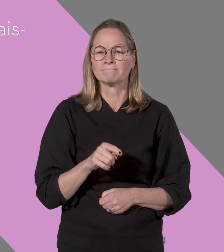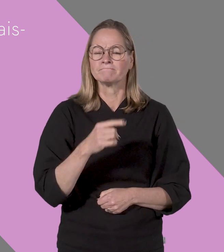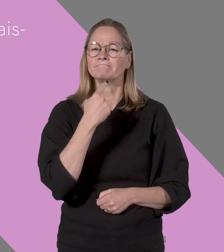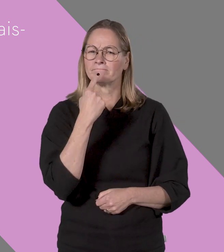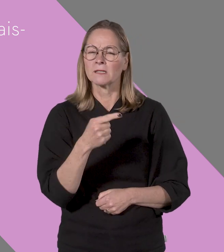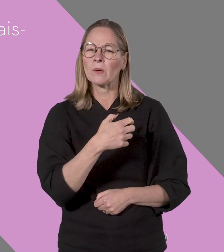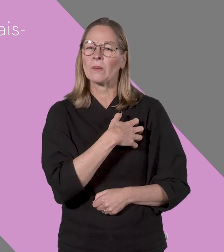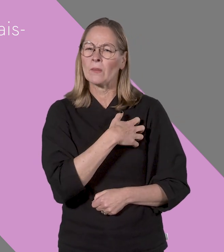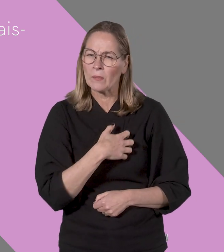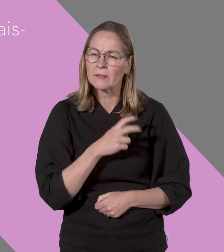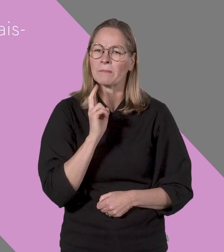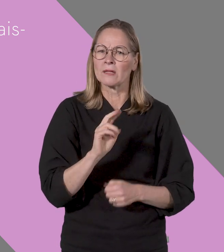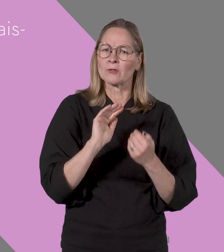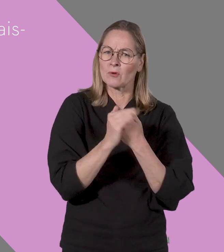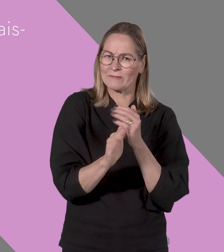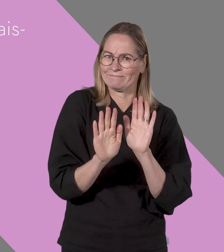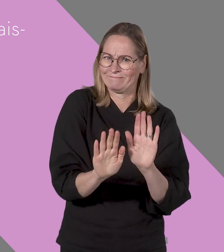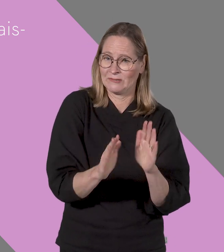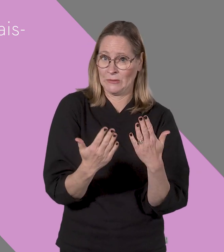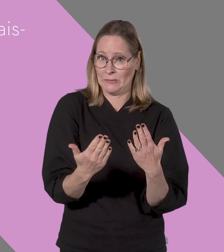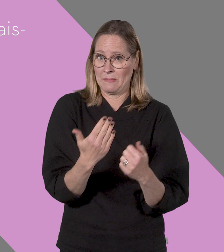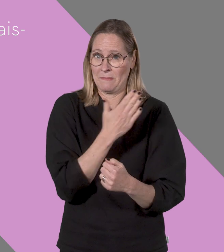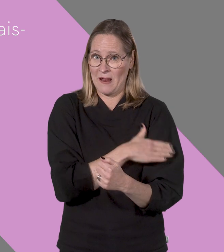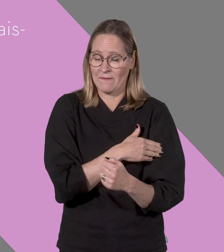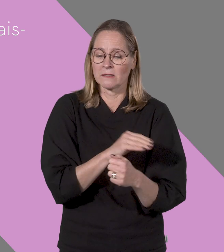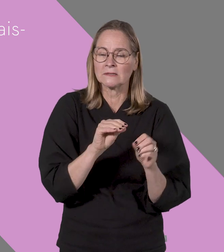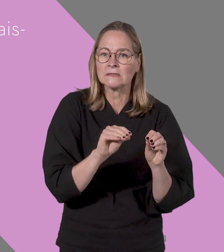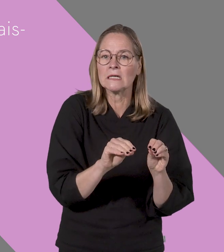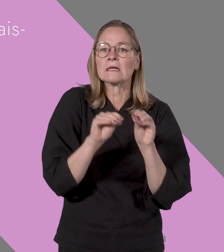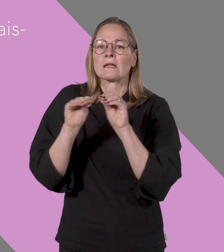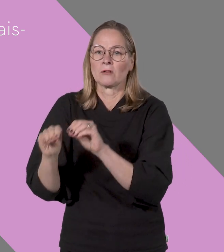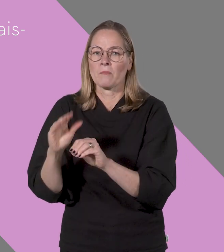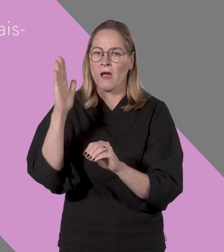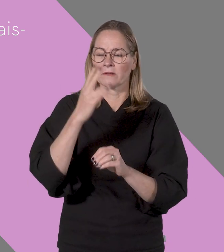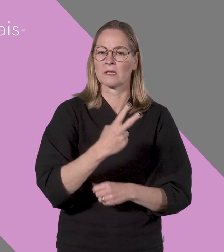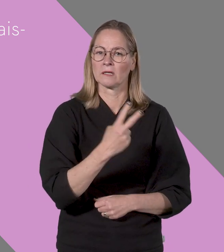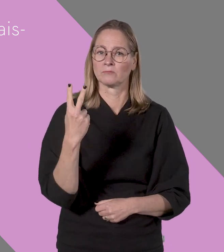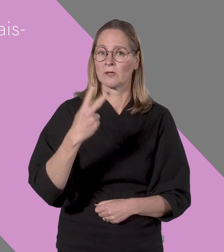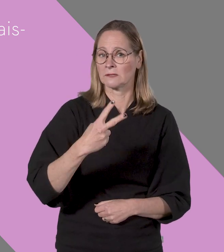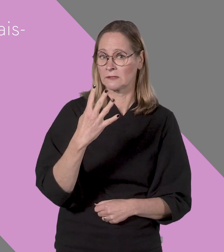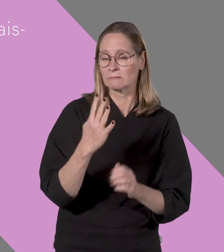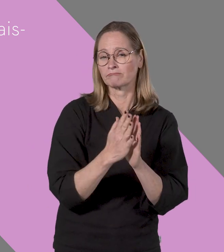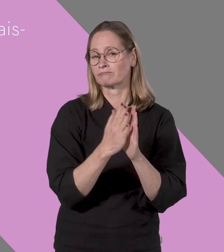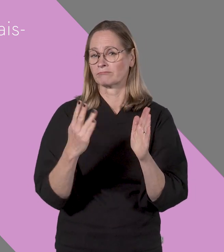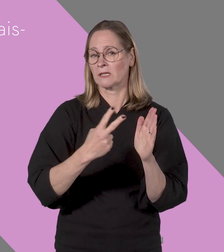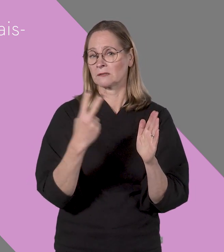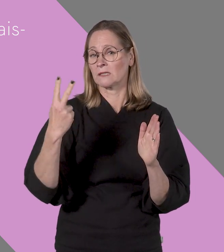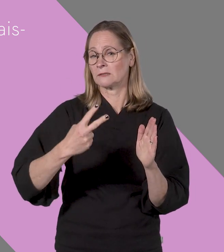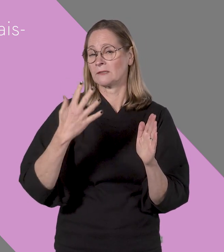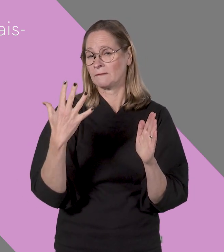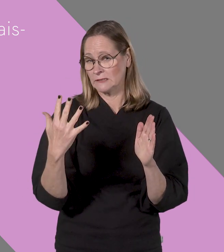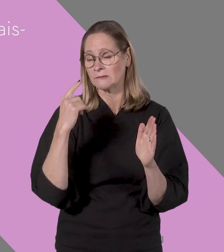Pyrkimyksenä on mm. turvata nykypalvelu siirtymäajaksi 2024-2025, -